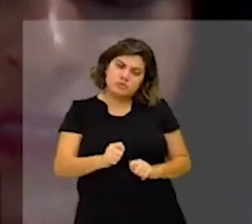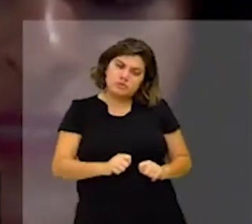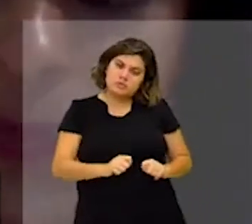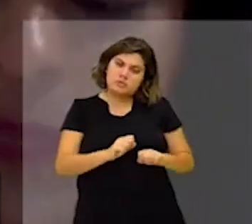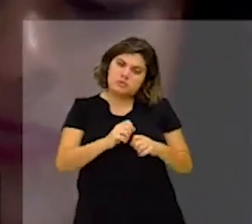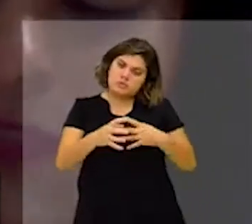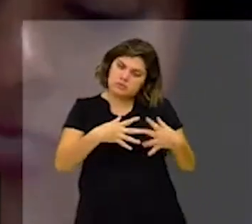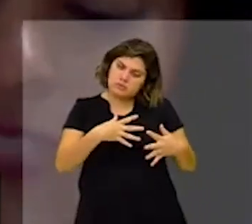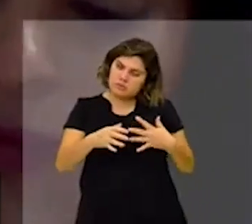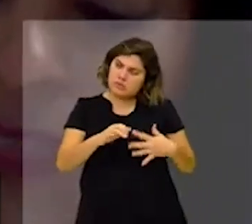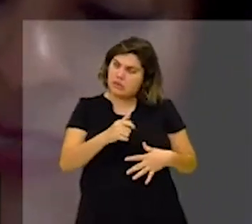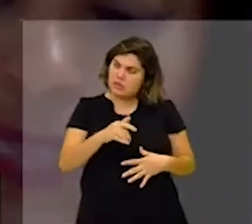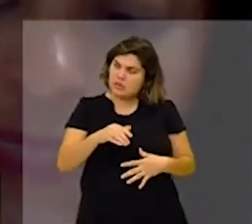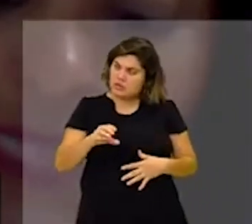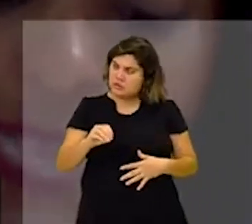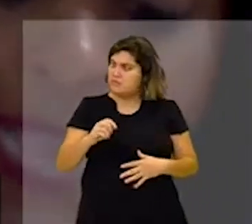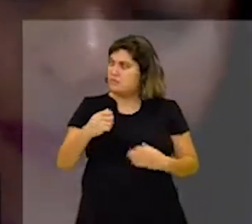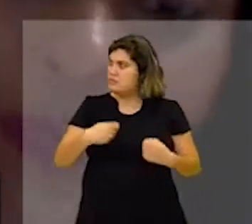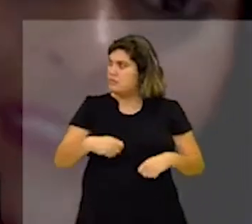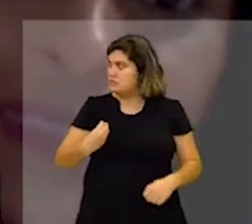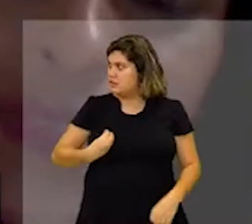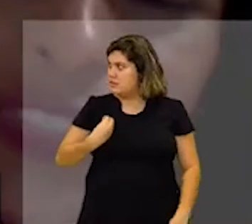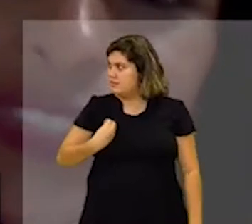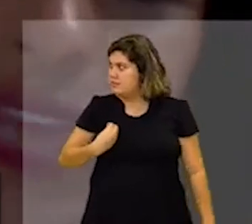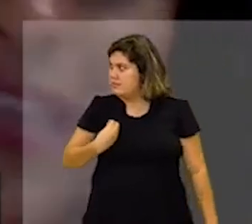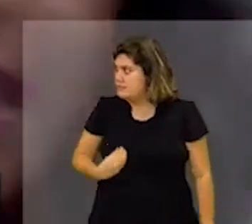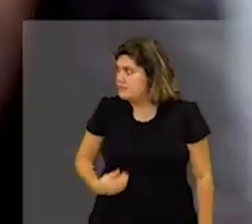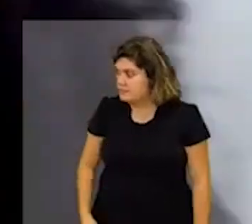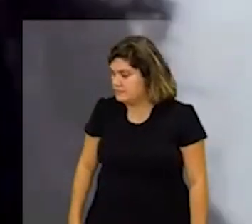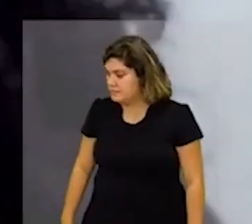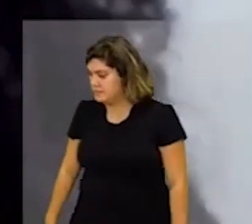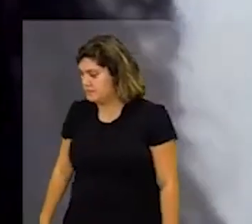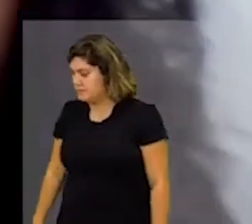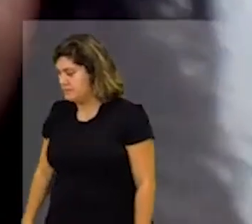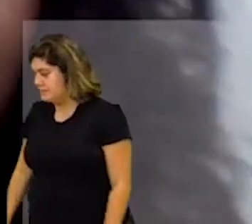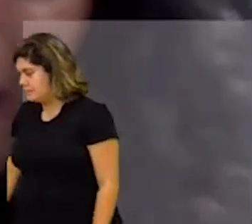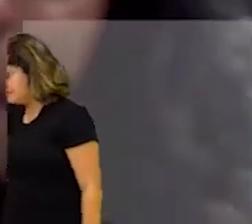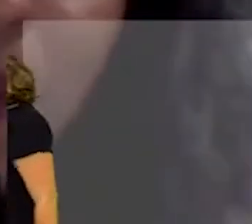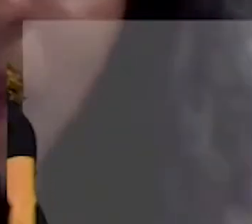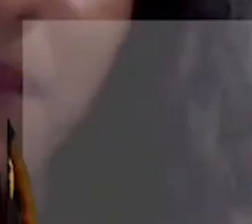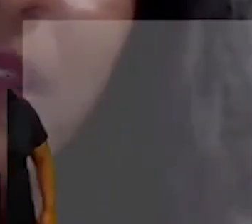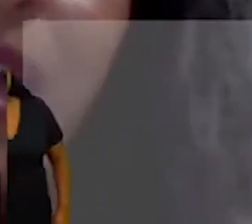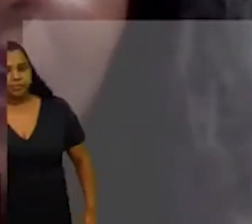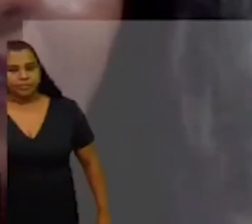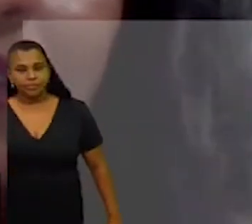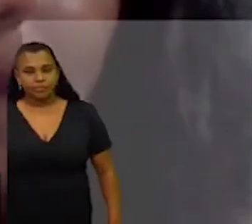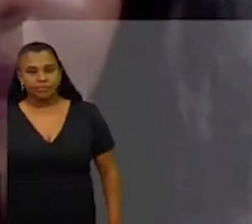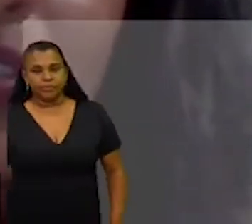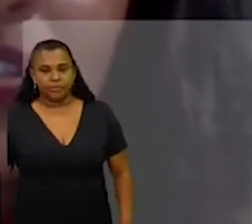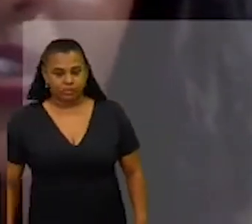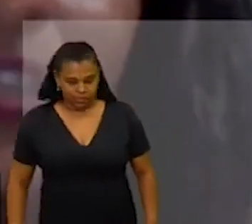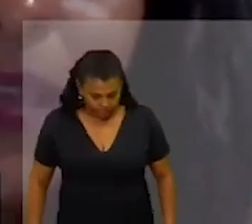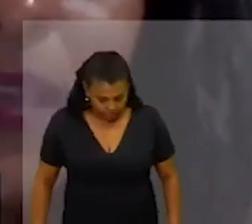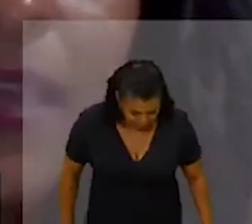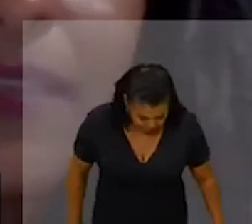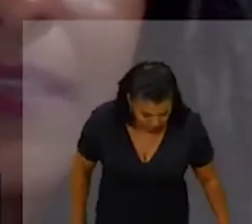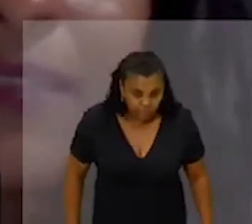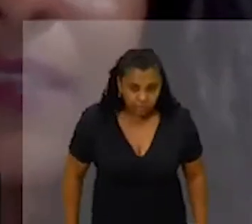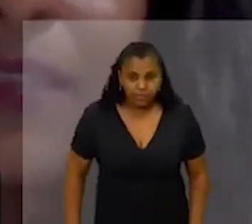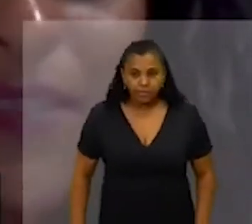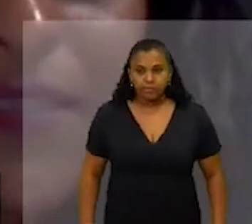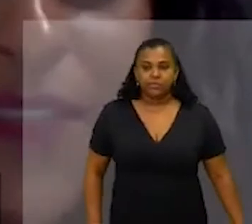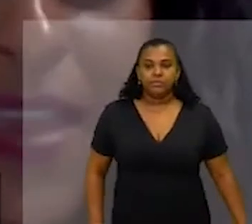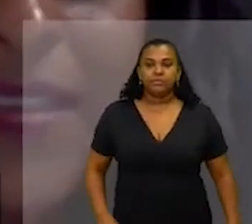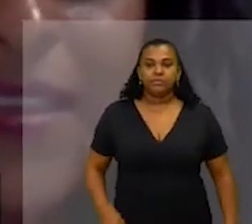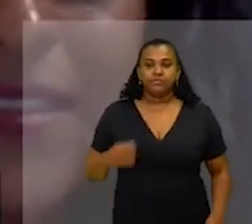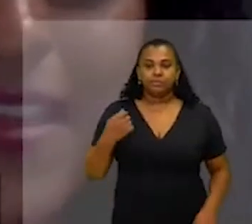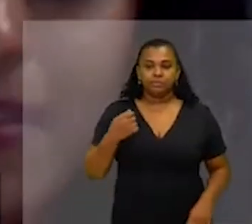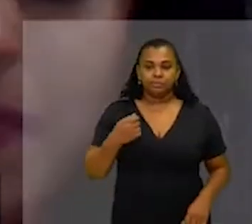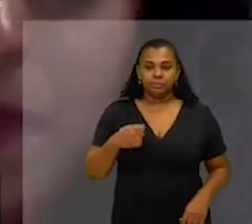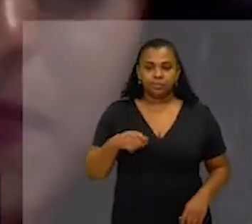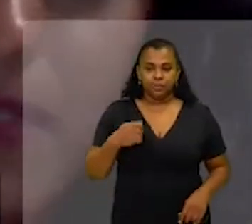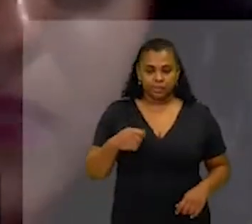já está conectado e precisam estar planta implementadas a partir desse desse viés e dessa